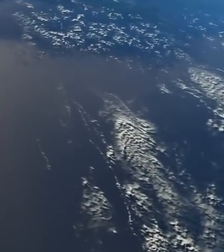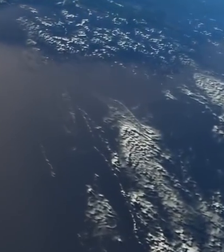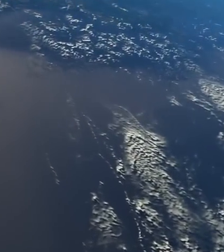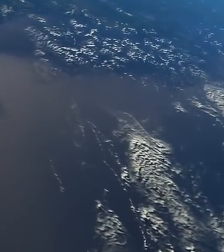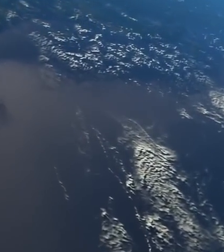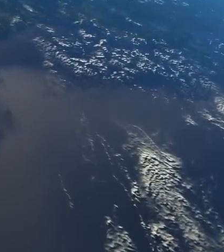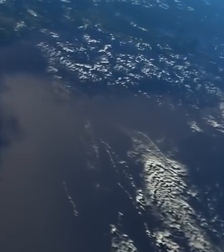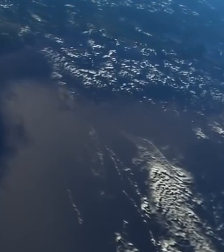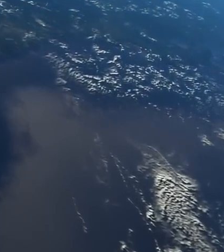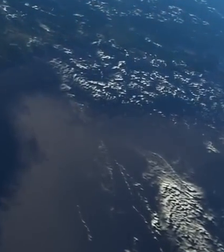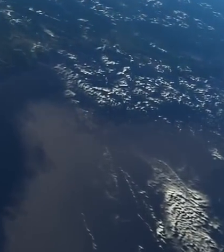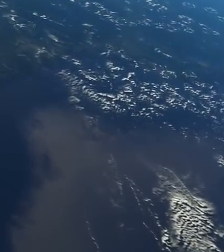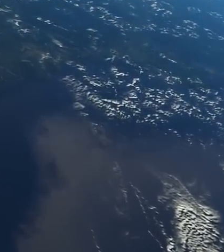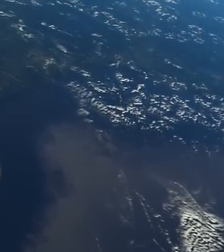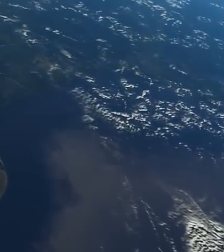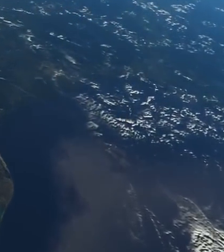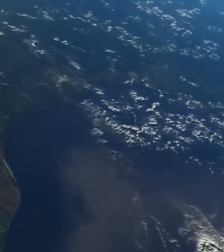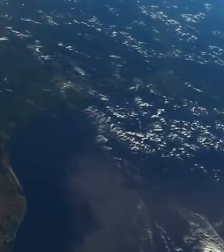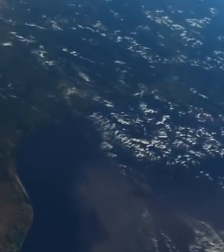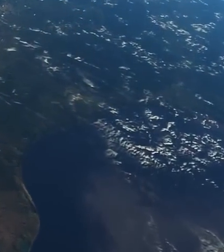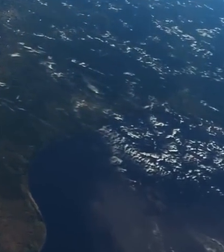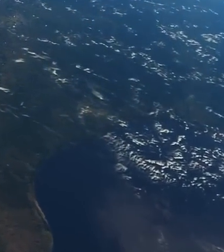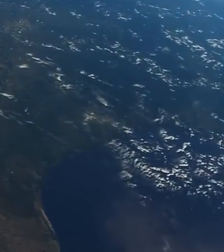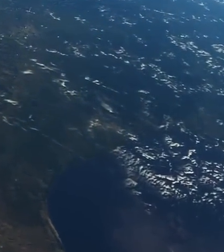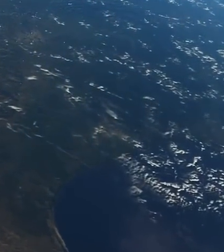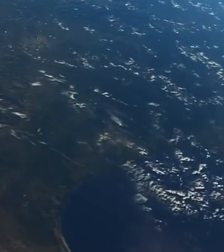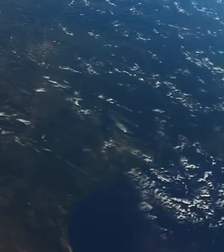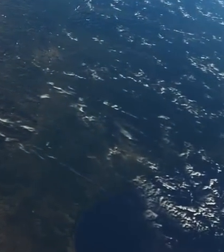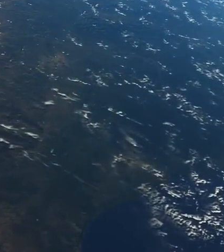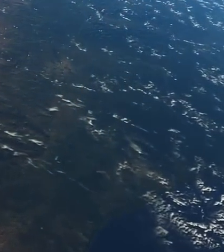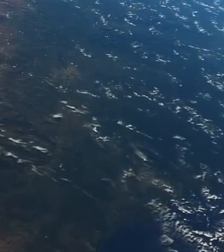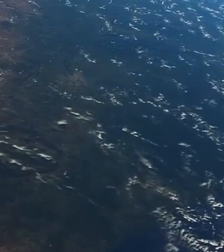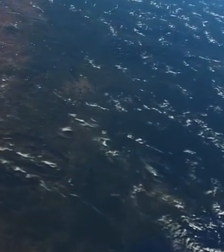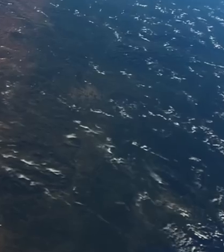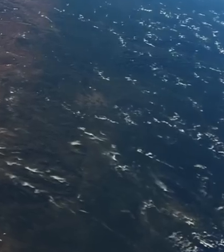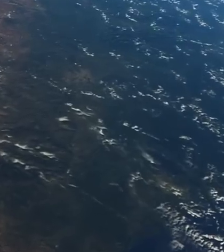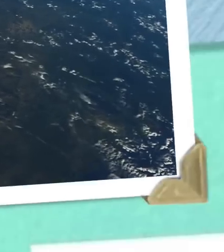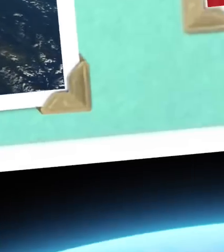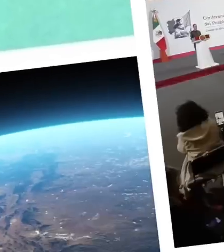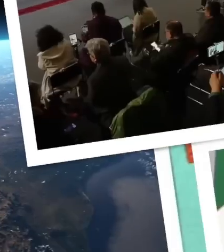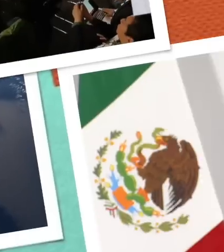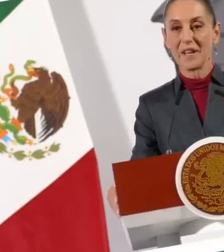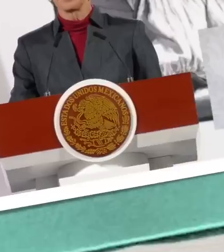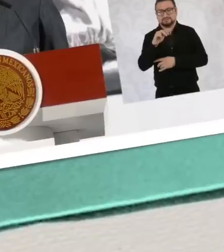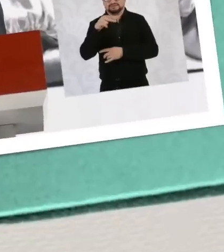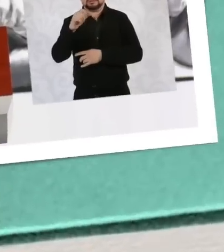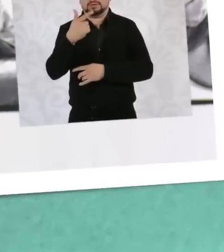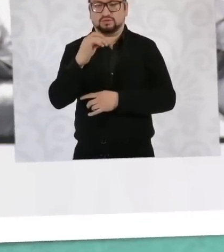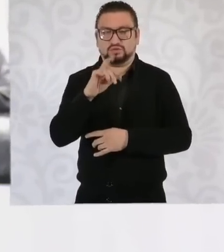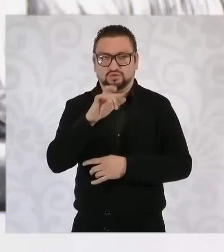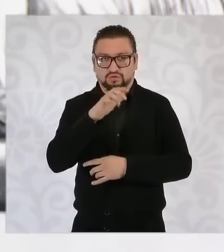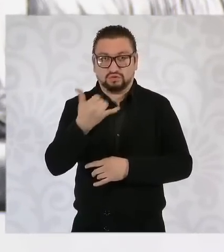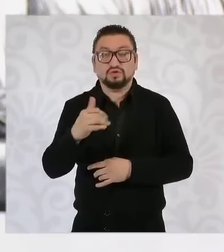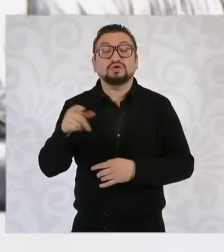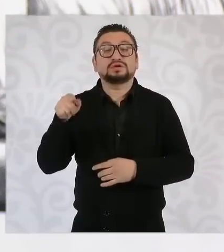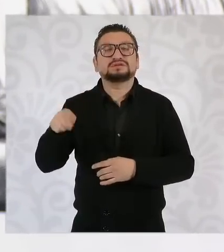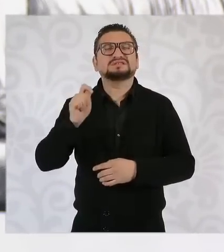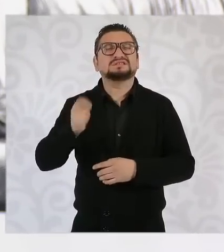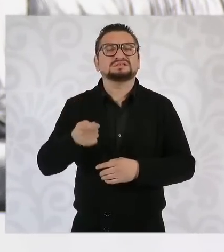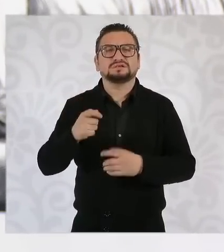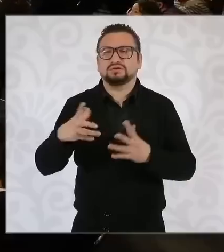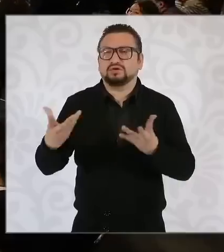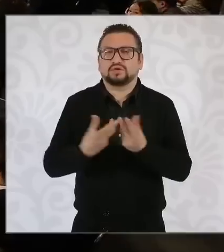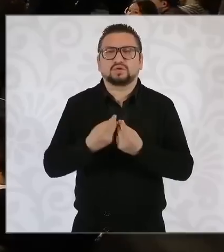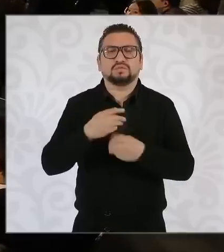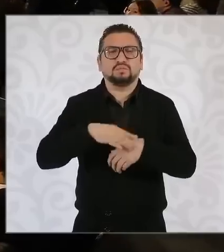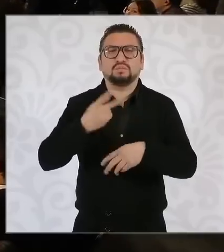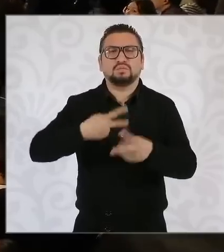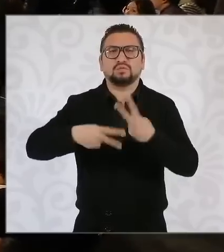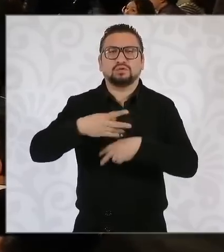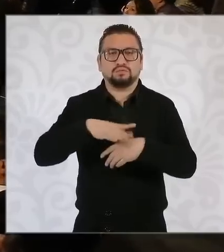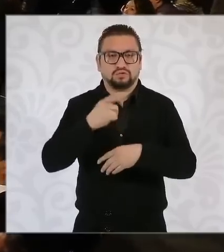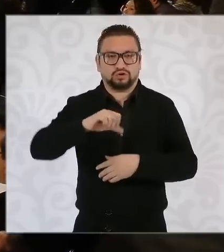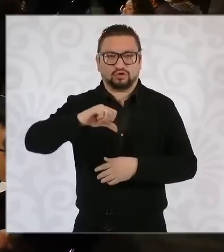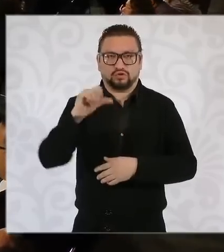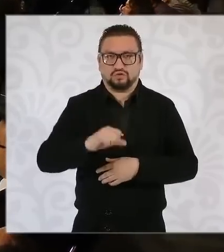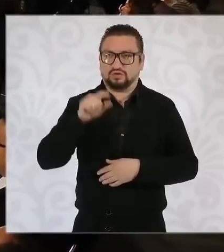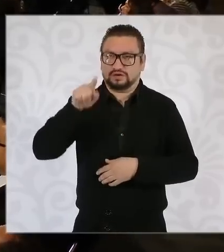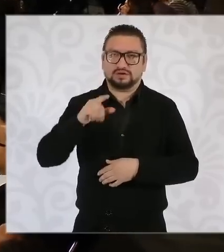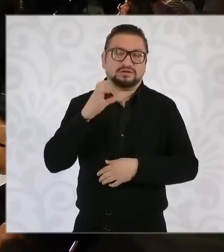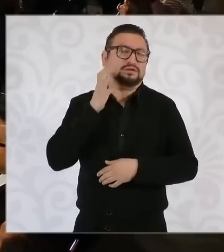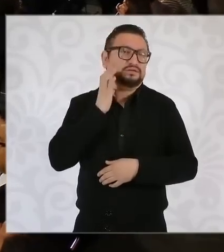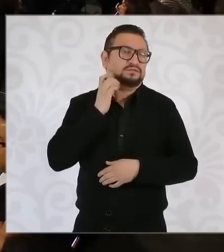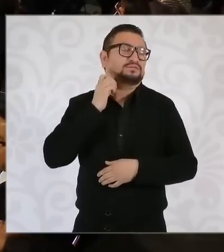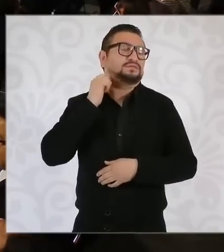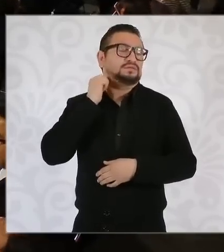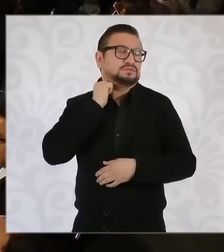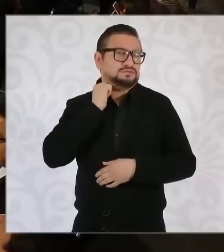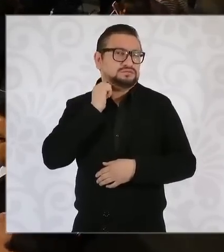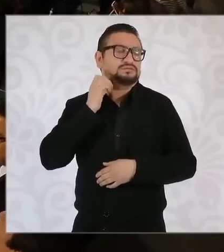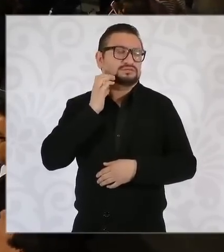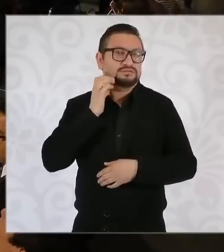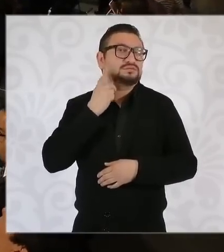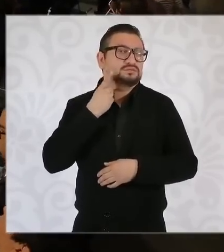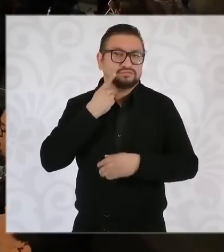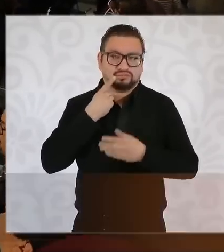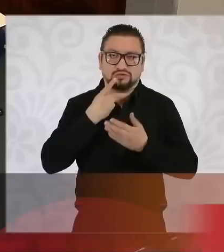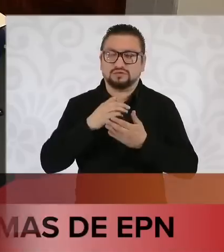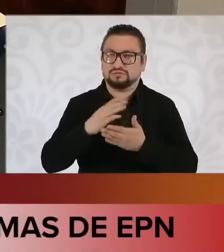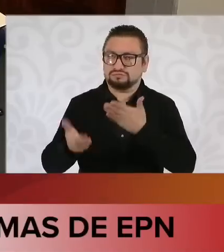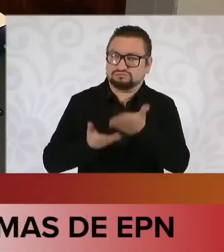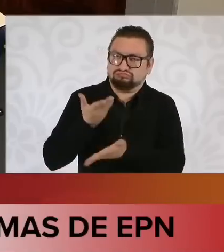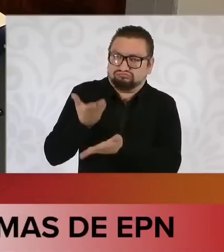país porque el día de hoy estamos enviando al congreso vamos a firmar un conjunto de leyes